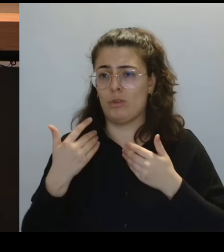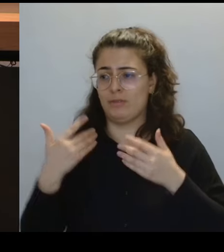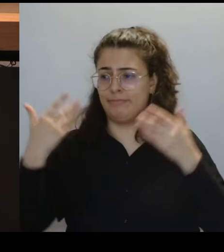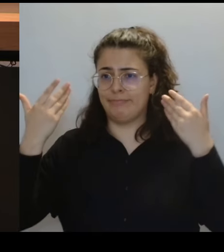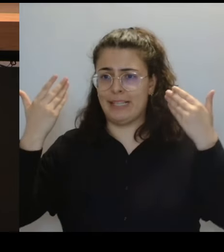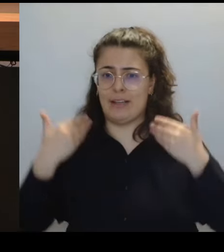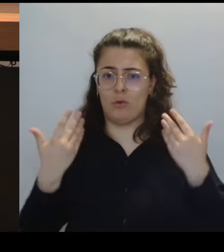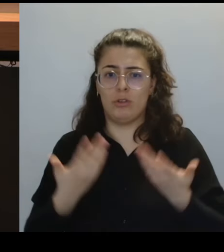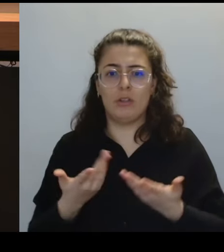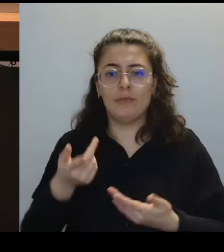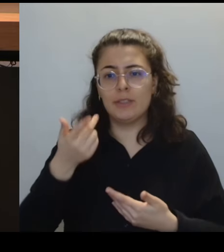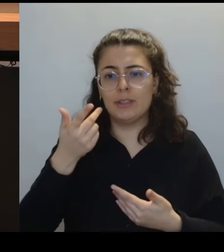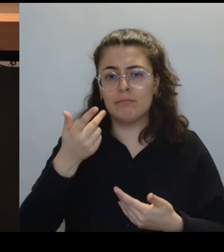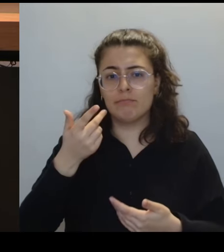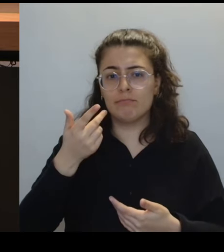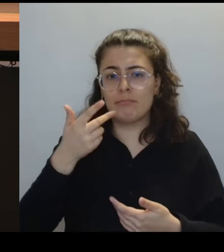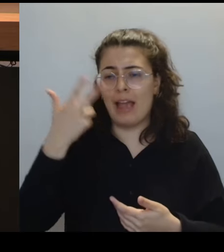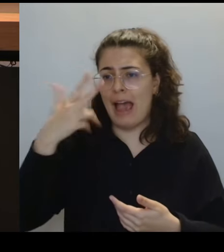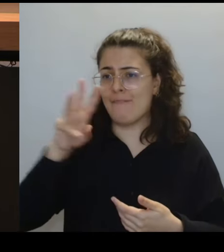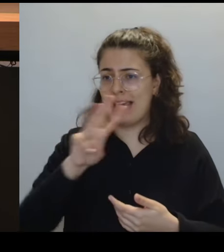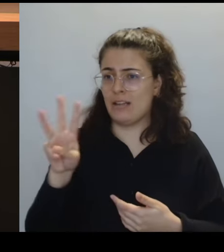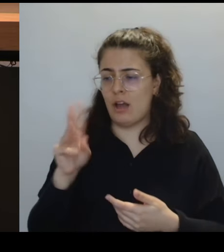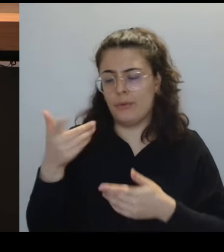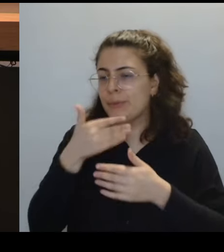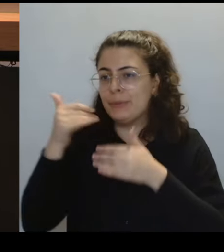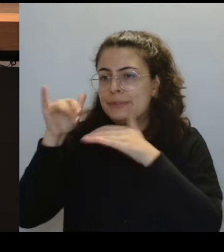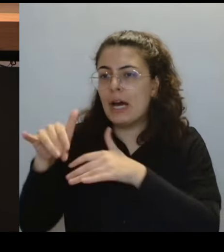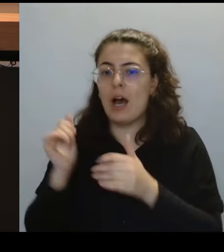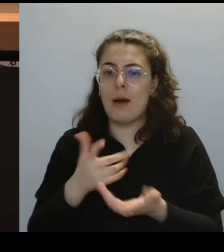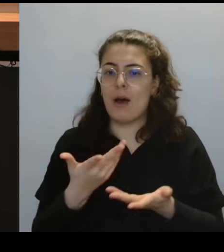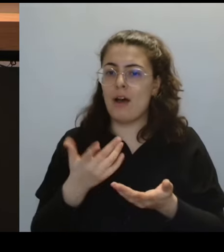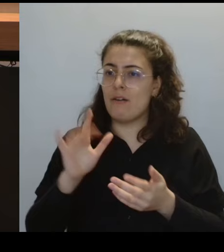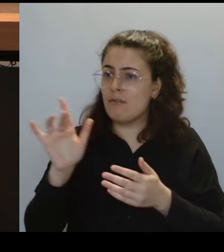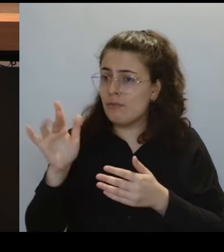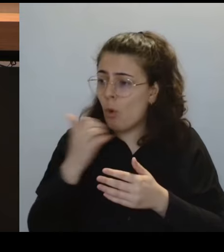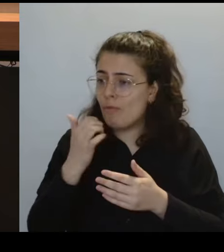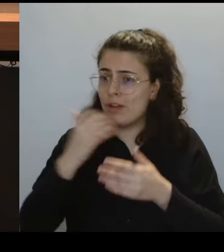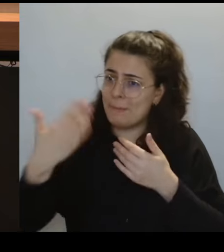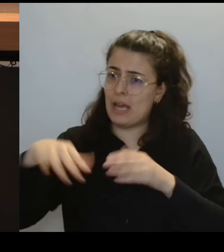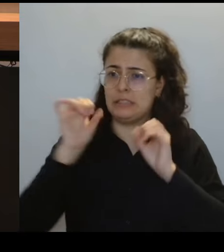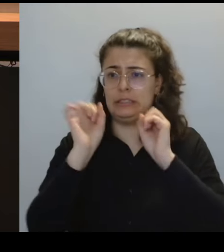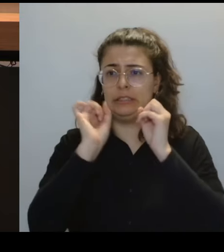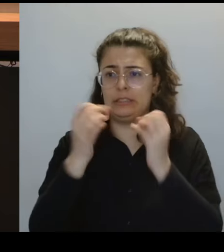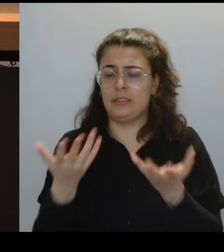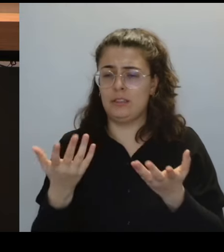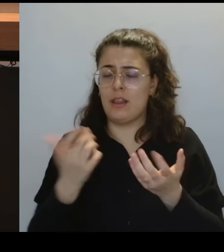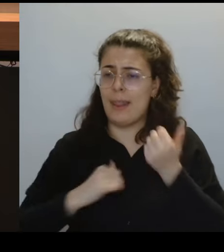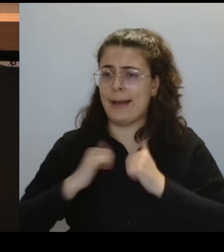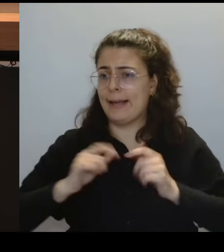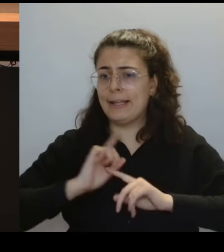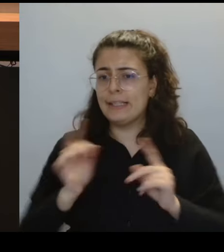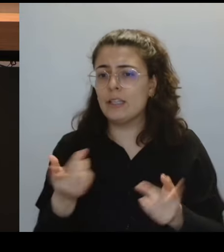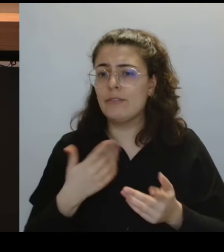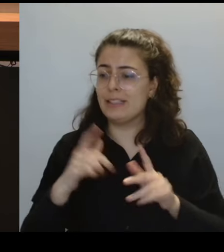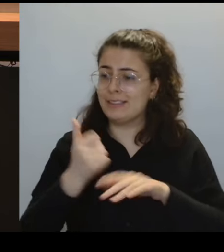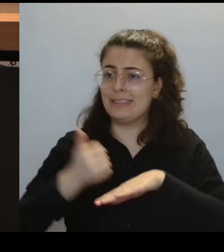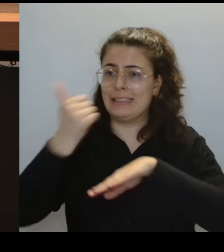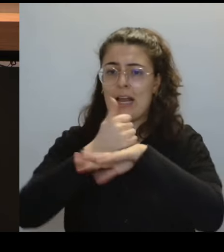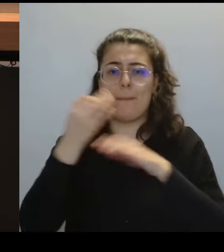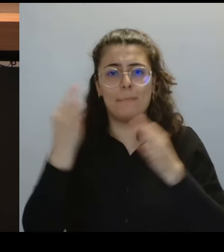bei dieser zentralen Aufgabe stärker einbringt und dafür sorgt, dass der Senat ein langfristiges Konzept für humane Unterkünfte und vor allem für